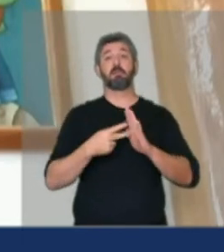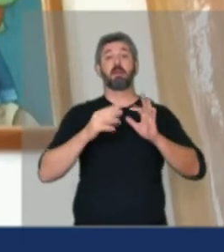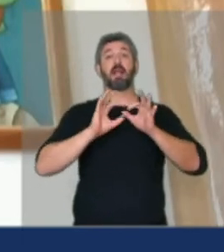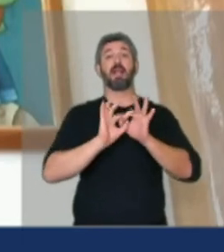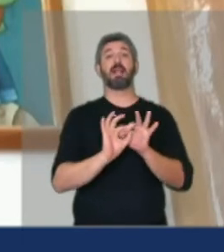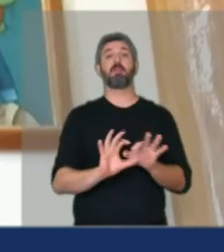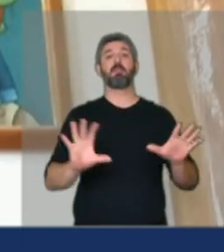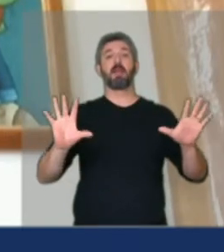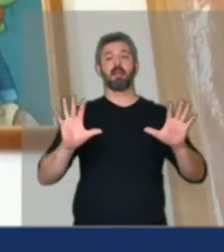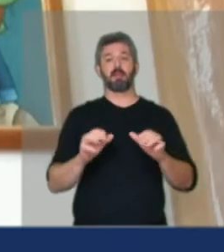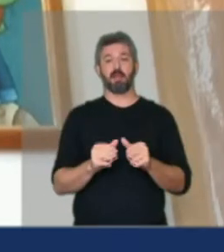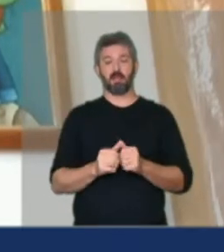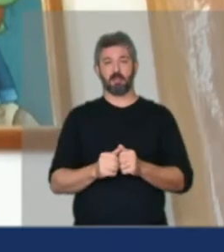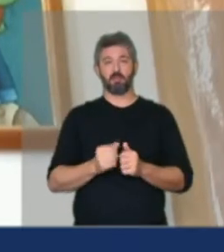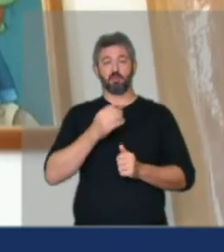MANIFESTAÇÃO, LIBERDADE DE